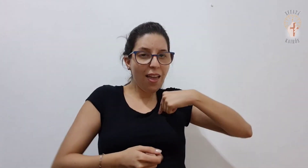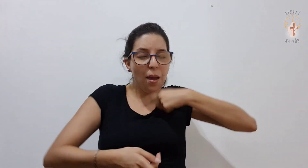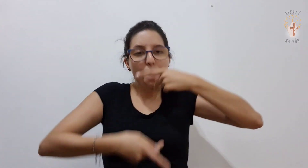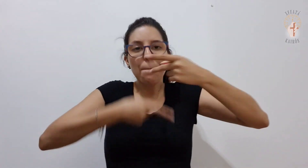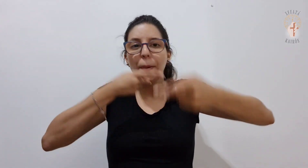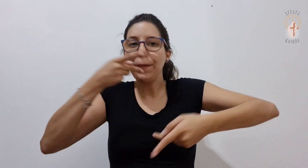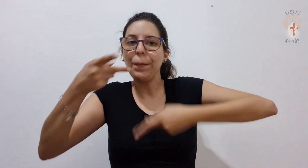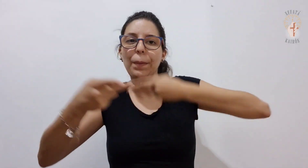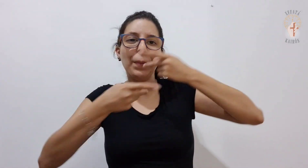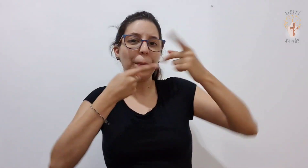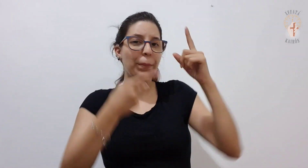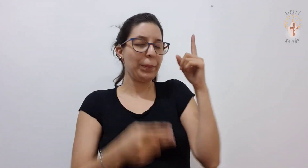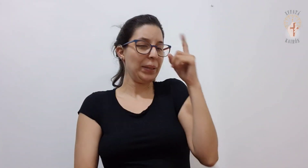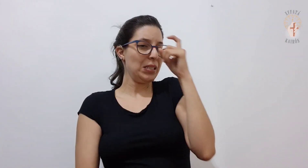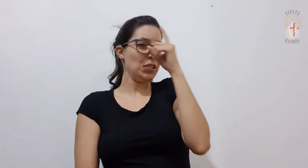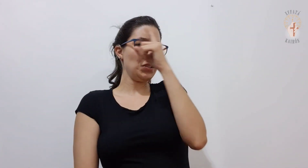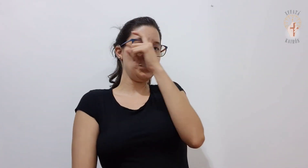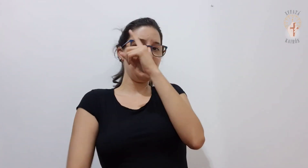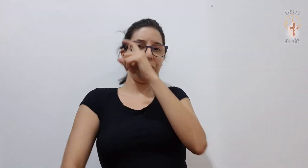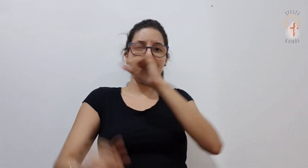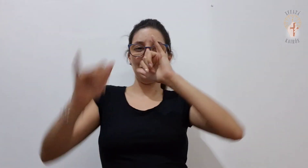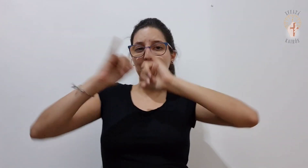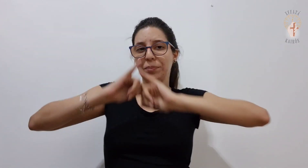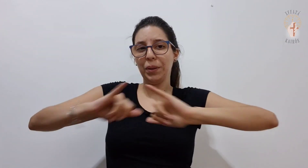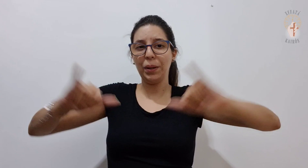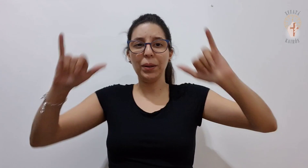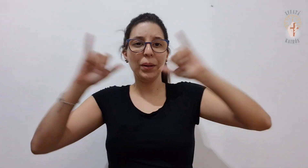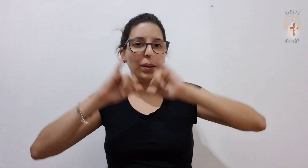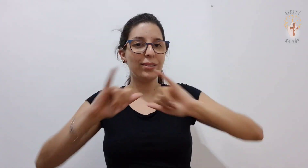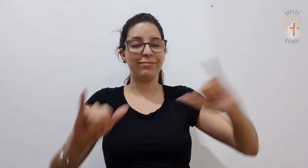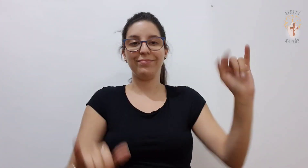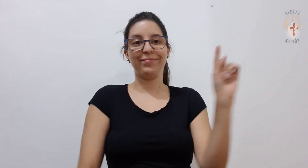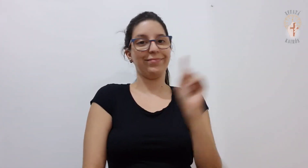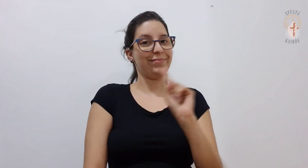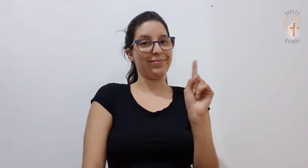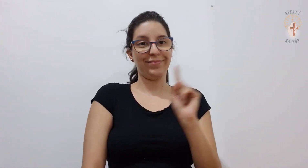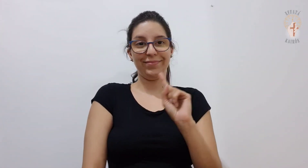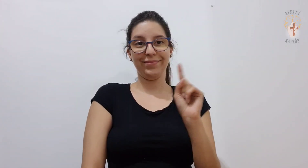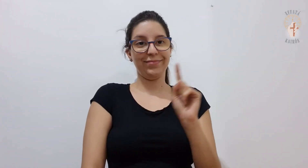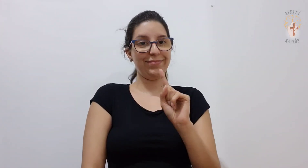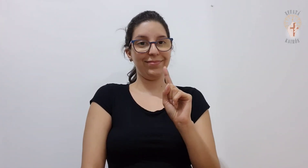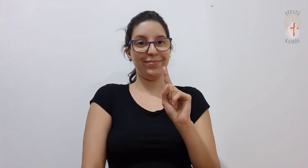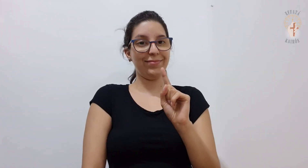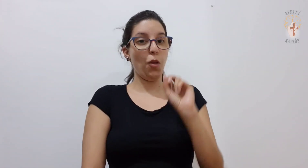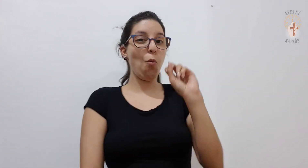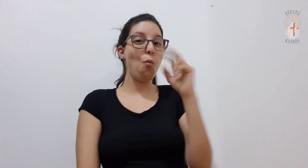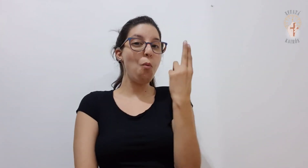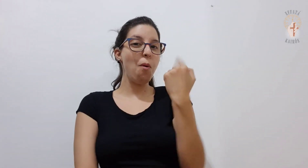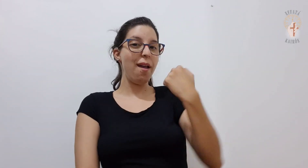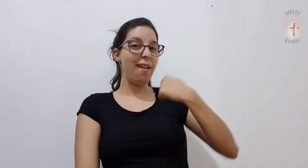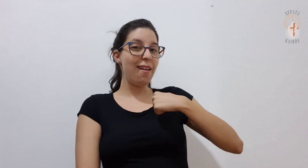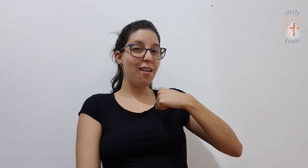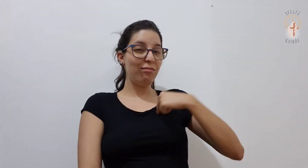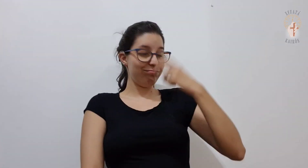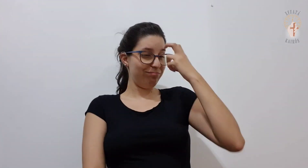não recorri a uma linguagem elevada ou ao prestígio da sabedoria humana.